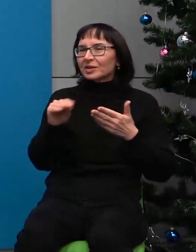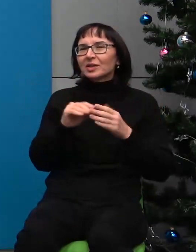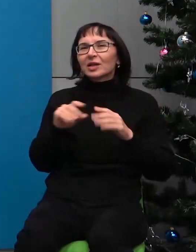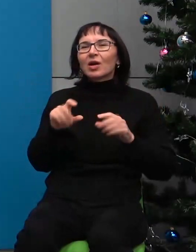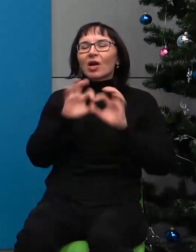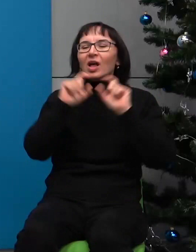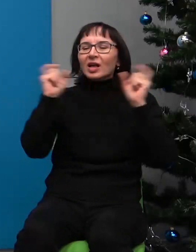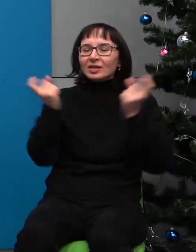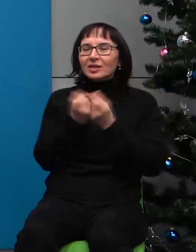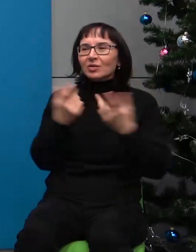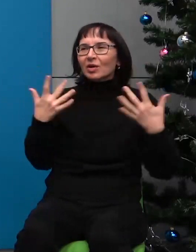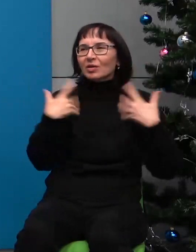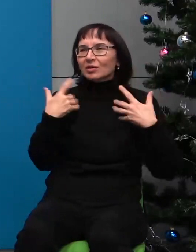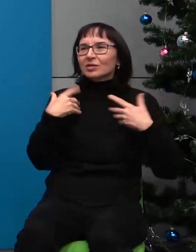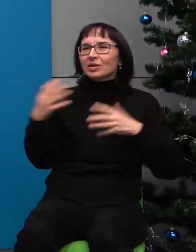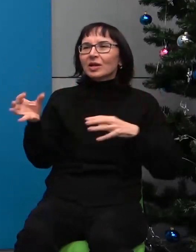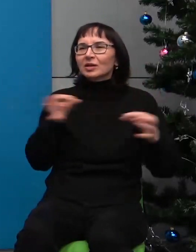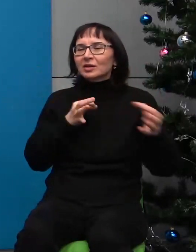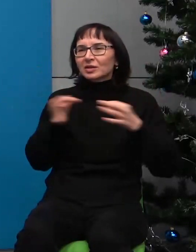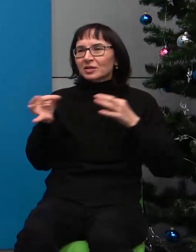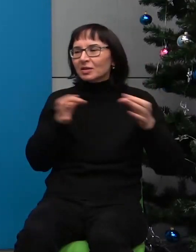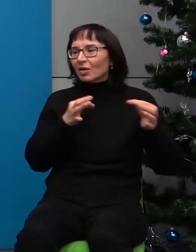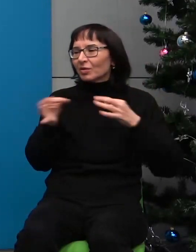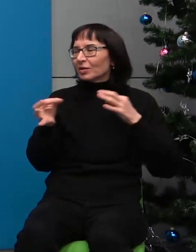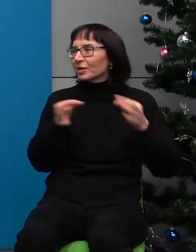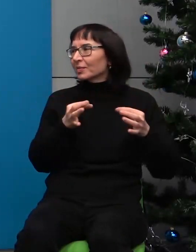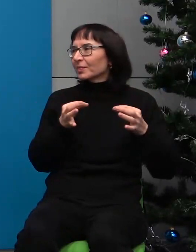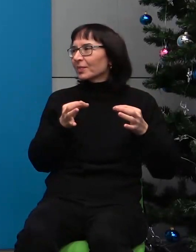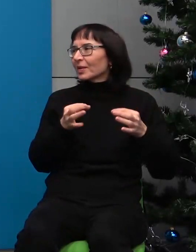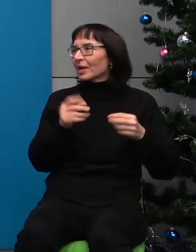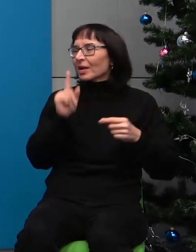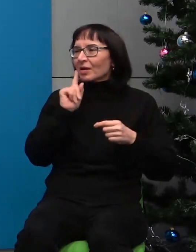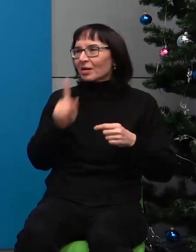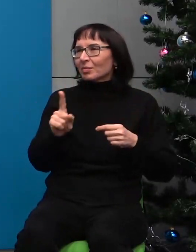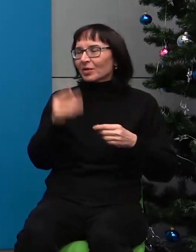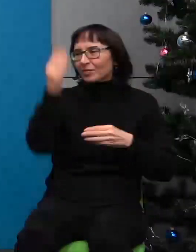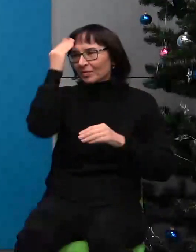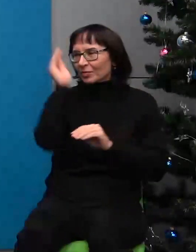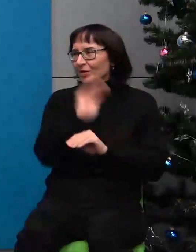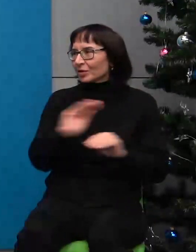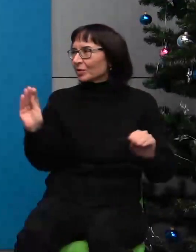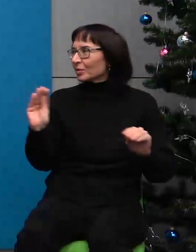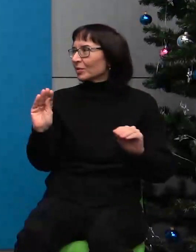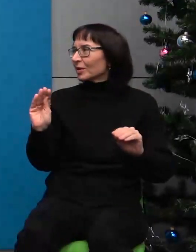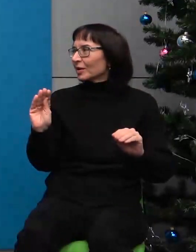I kawał historii historii. Naprawdę, szacun.